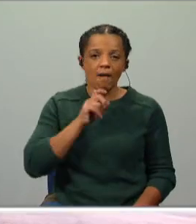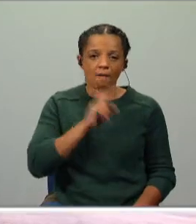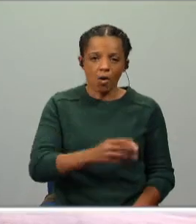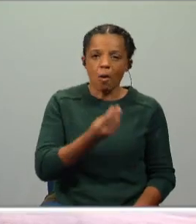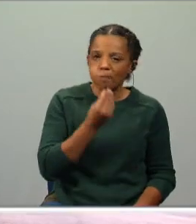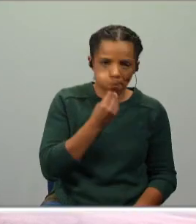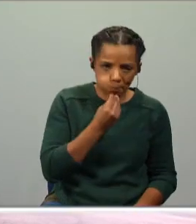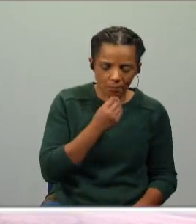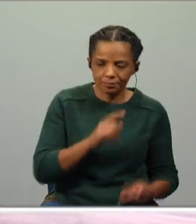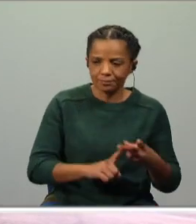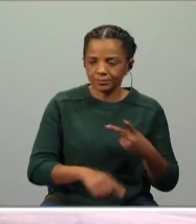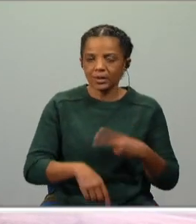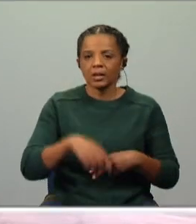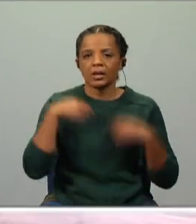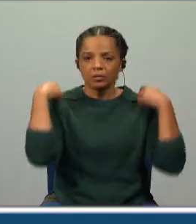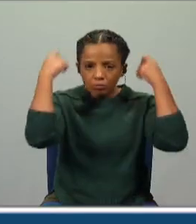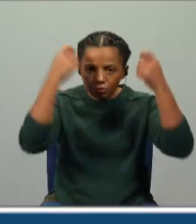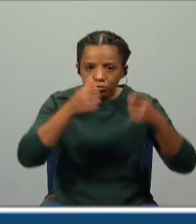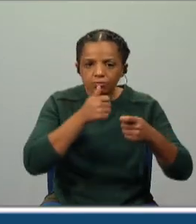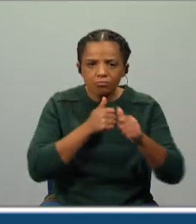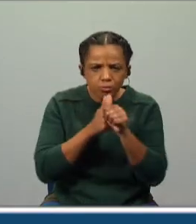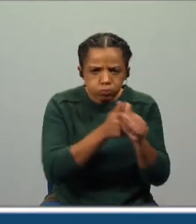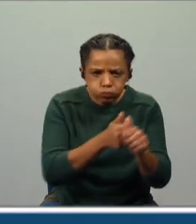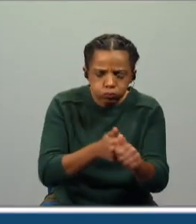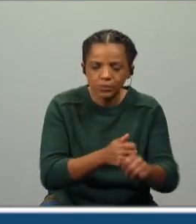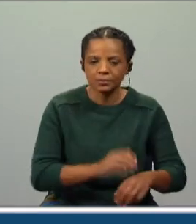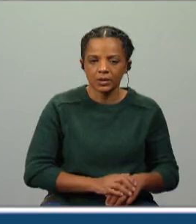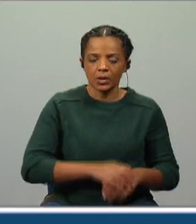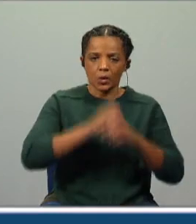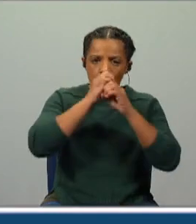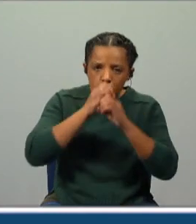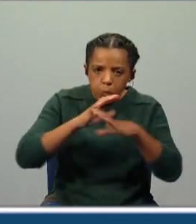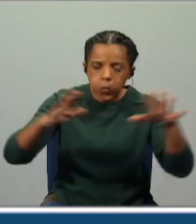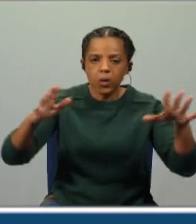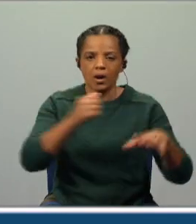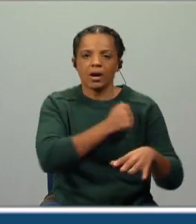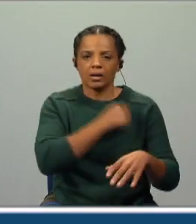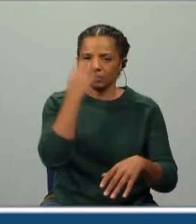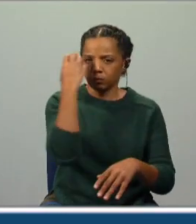correr atrás do capuchinho soprar e fazer voar a casa dos porquinhos,